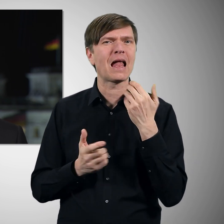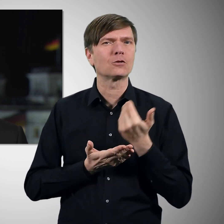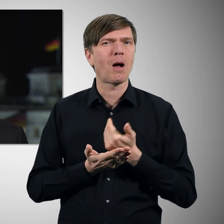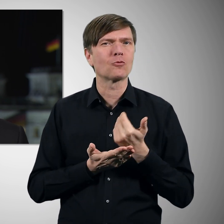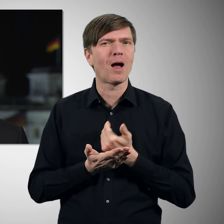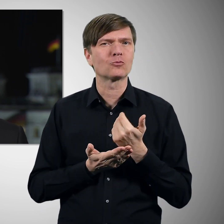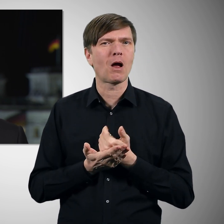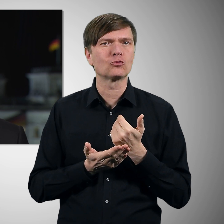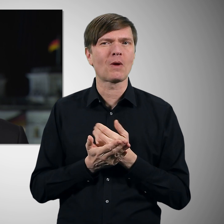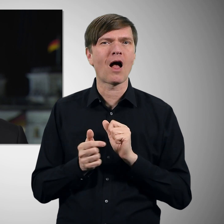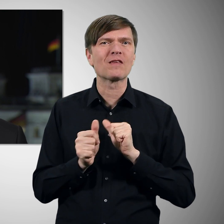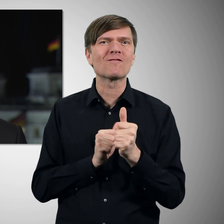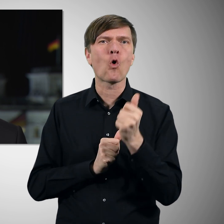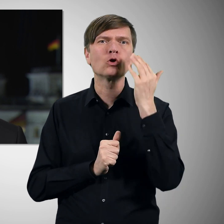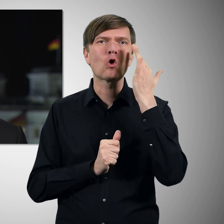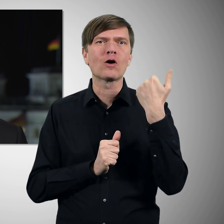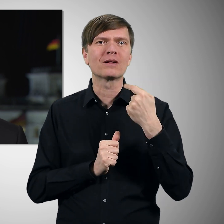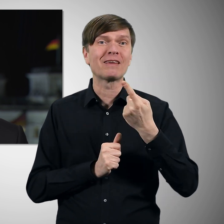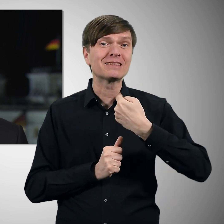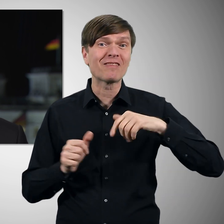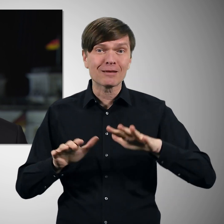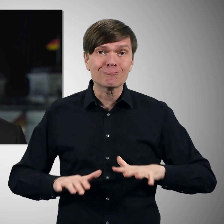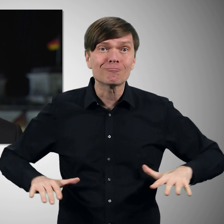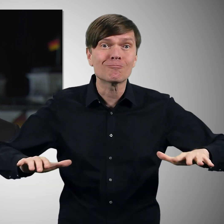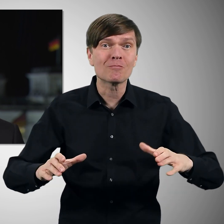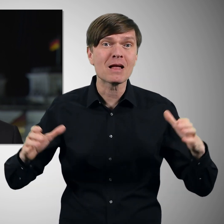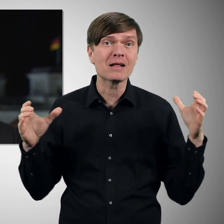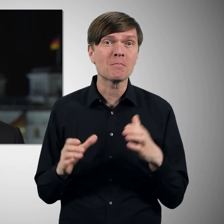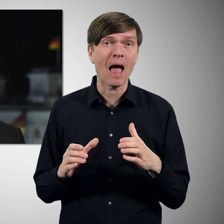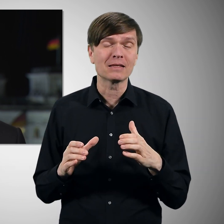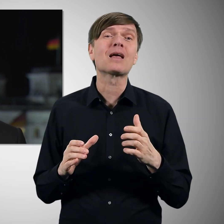Wir alle – gemeinsam. Wir kommen auch mit Gegenwind zurecht.